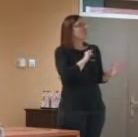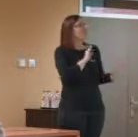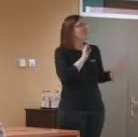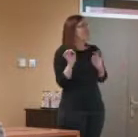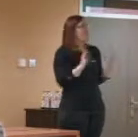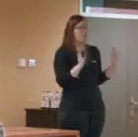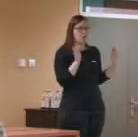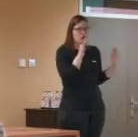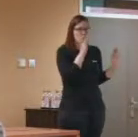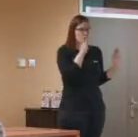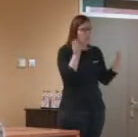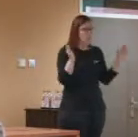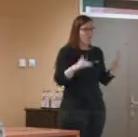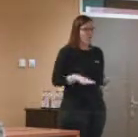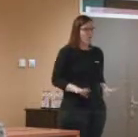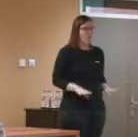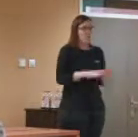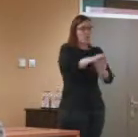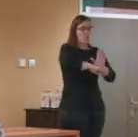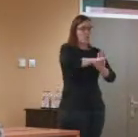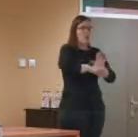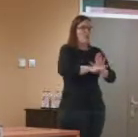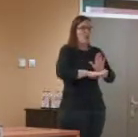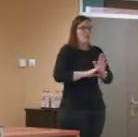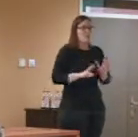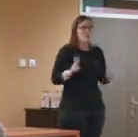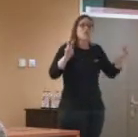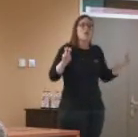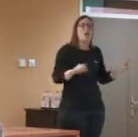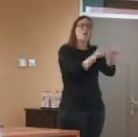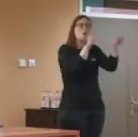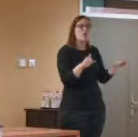programación, o sería a lo mejor pasar de un extremo al otro... No lo sé,